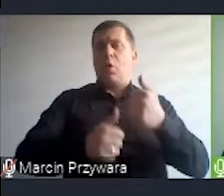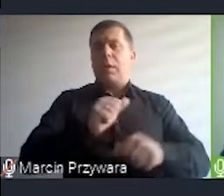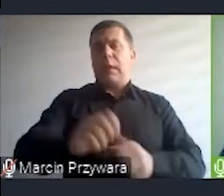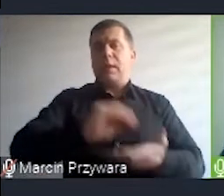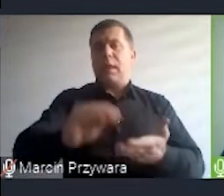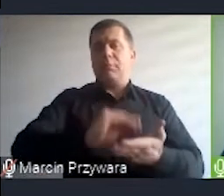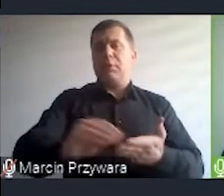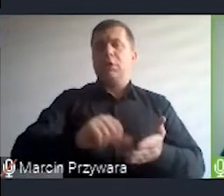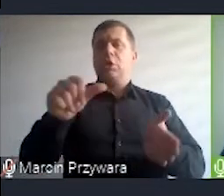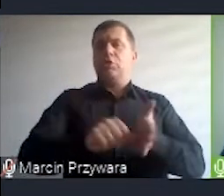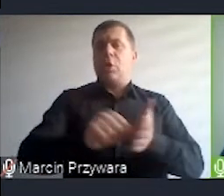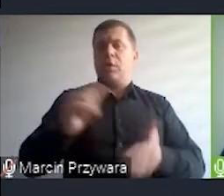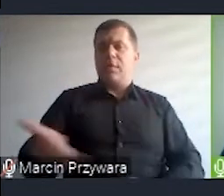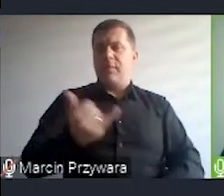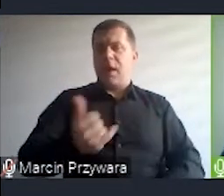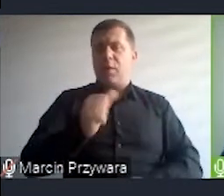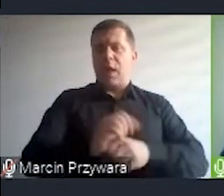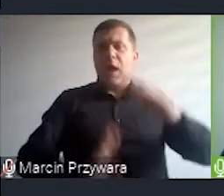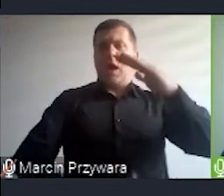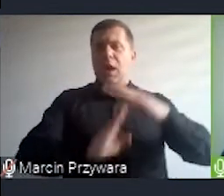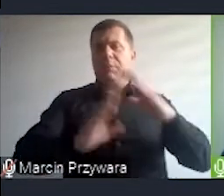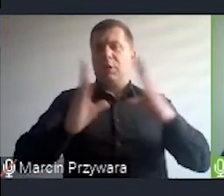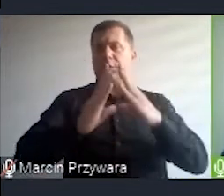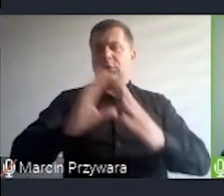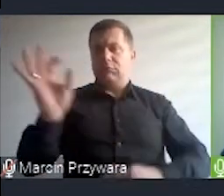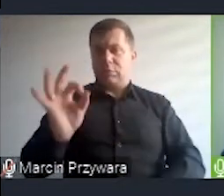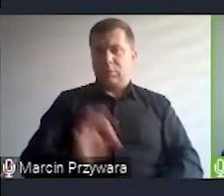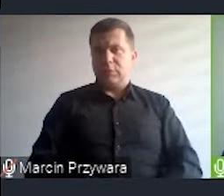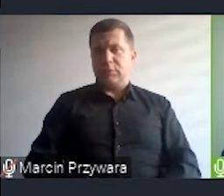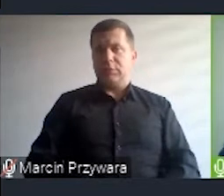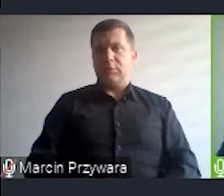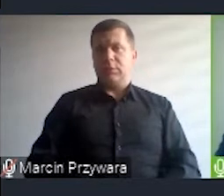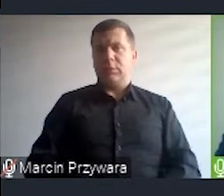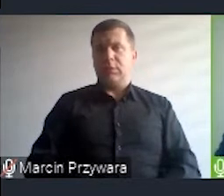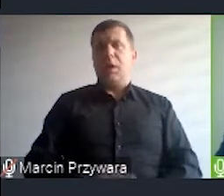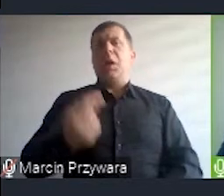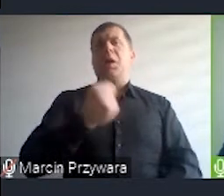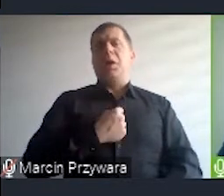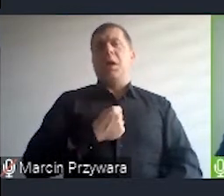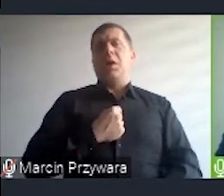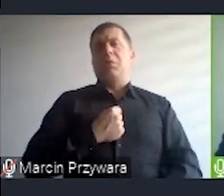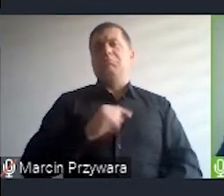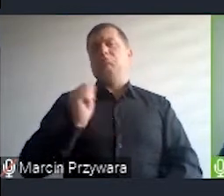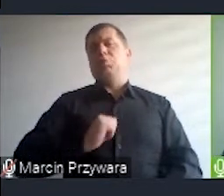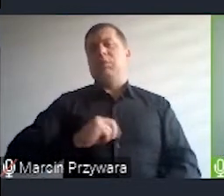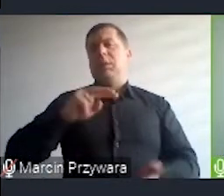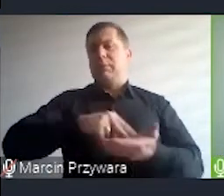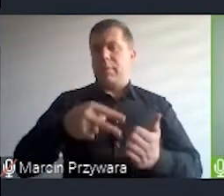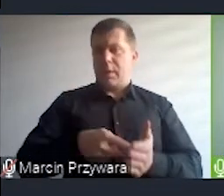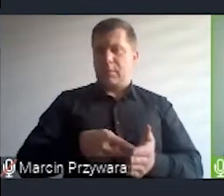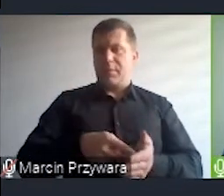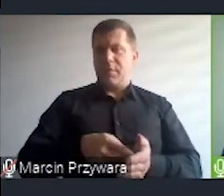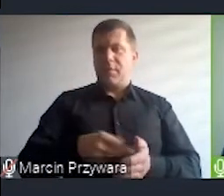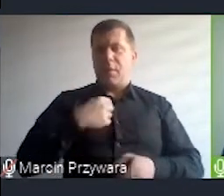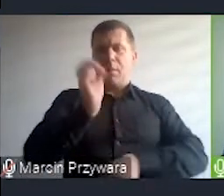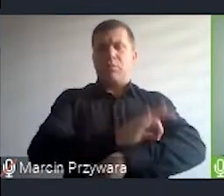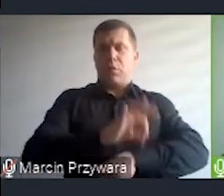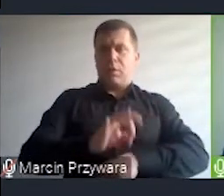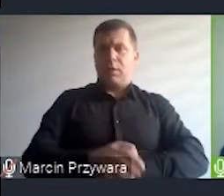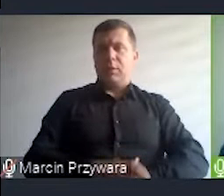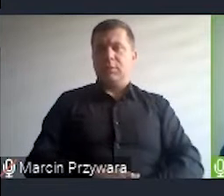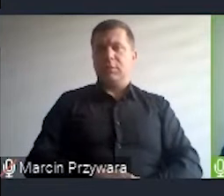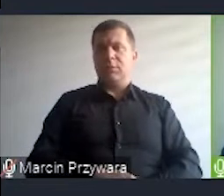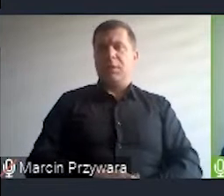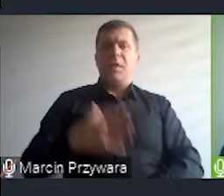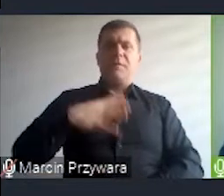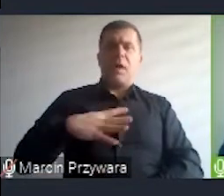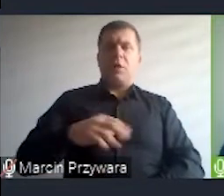że na środki trwałe jest limit 10 %, a ja sobie zaplanowałem w ramach projektu wartość środków trwałych,